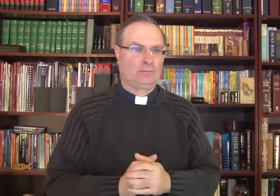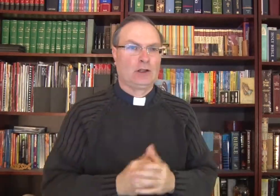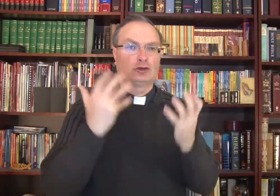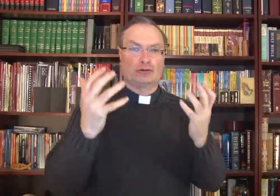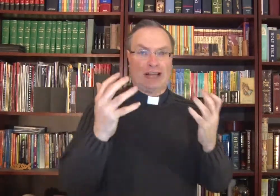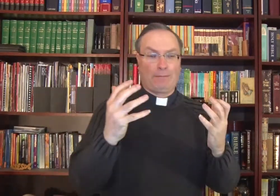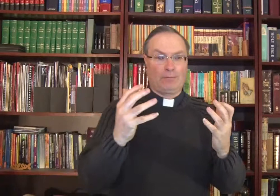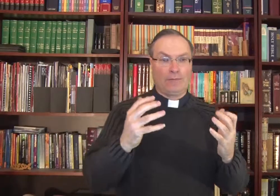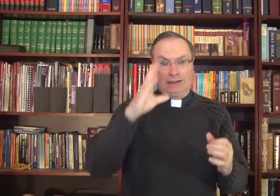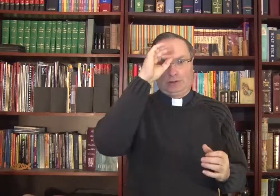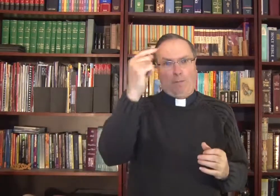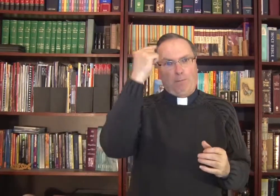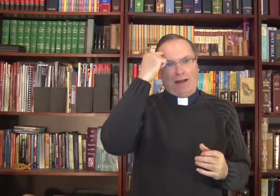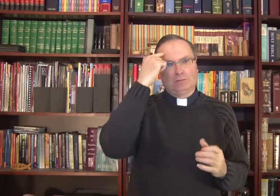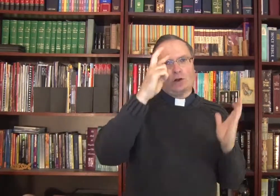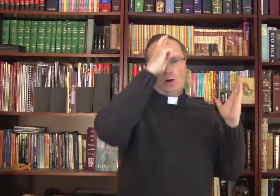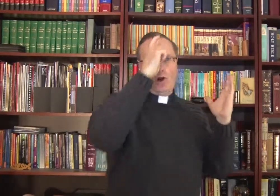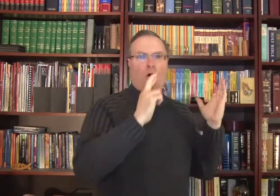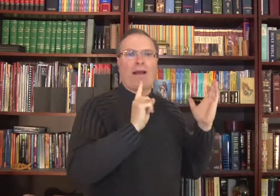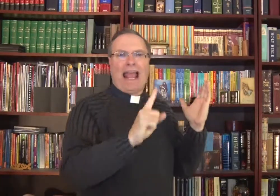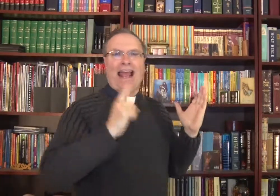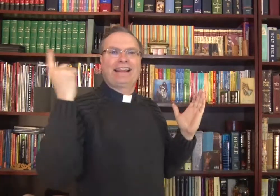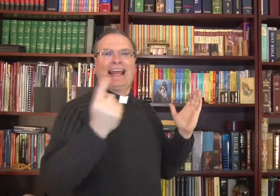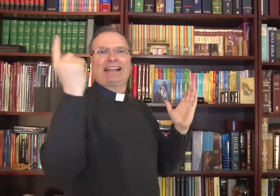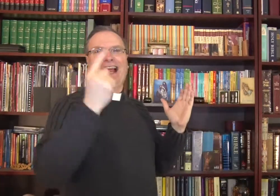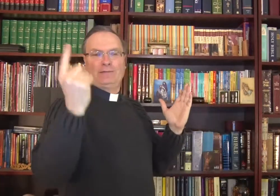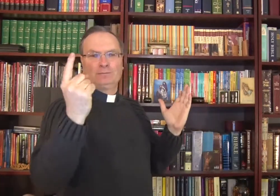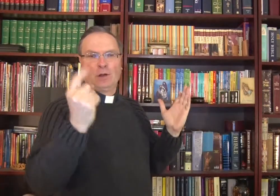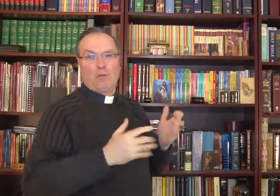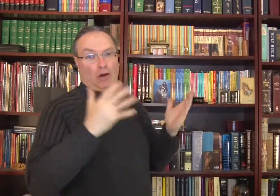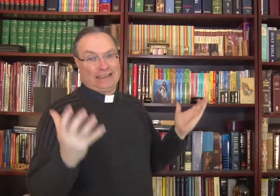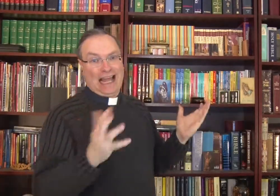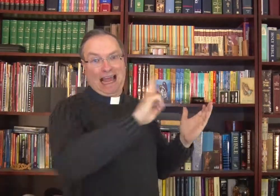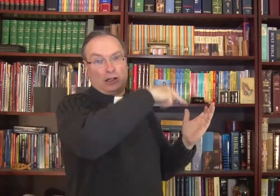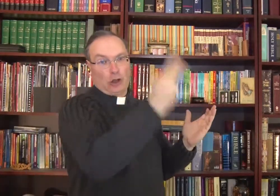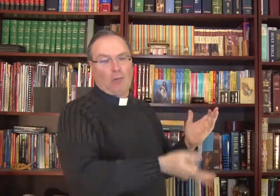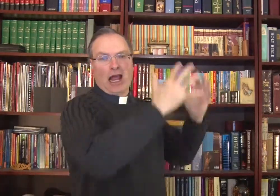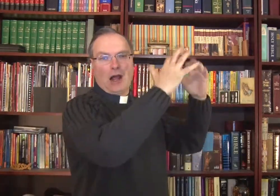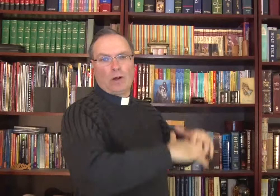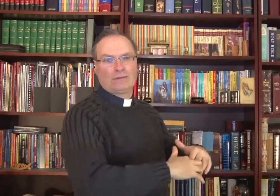Souvent les hommes pensent que Rome est éternel, pourtant elle tombe en ruine,